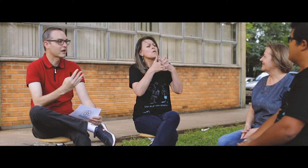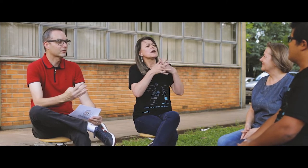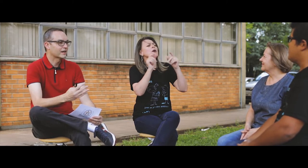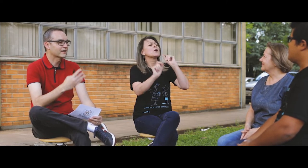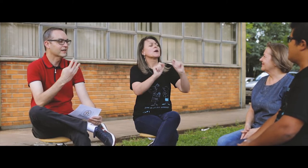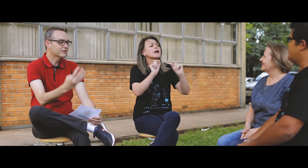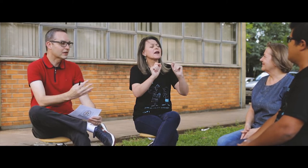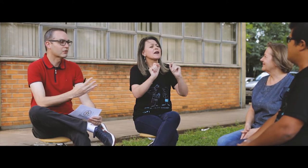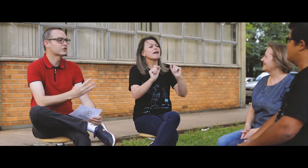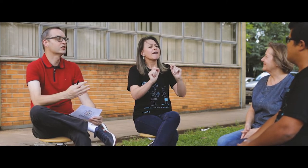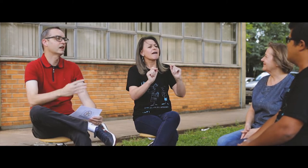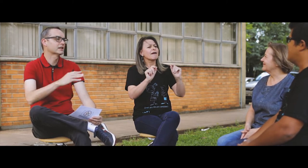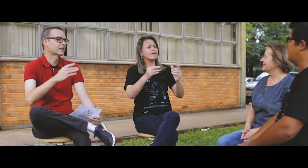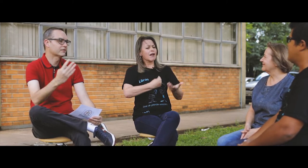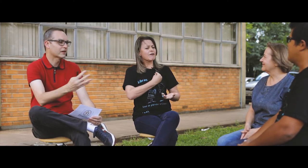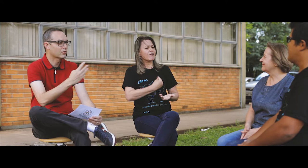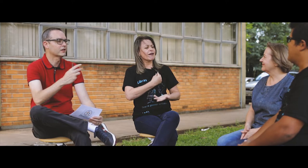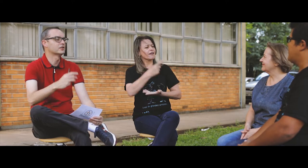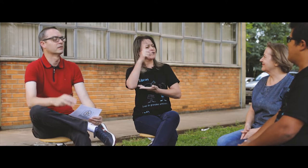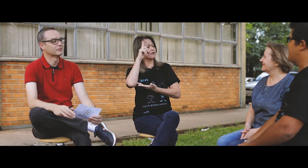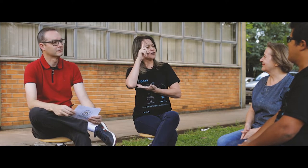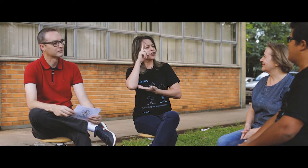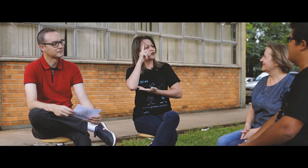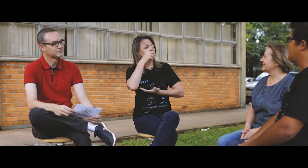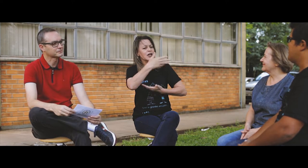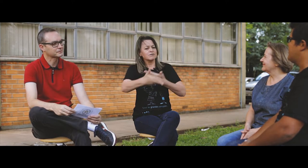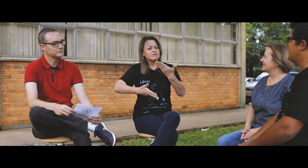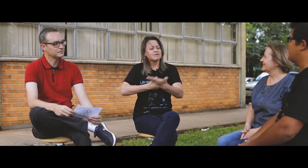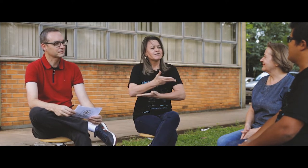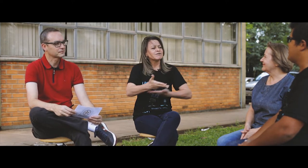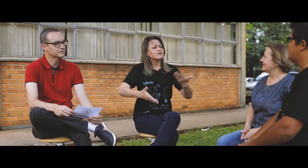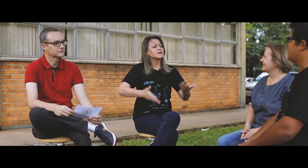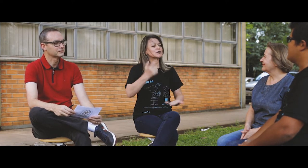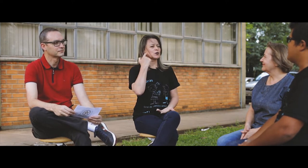causar na vida cotidiana, na vida coletiva?